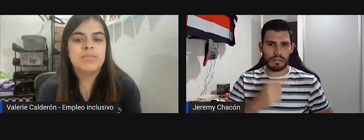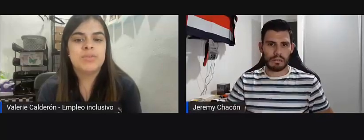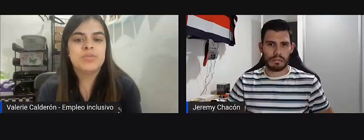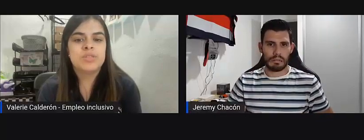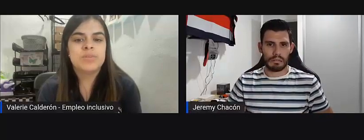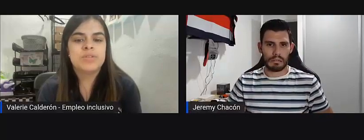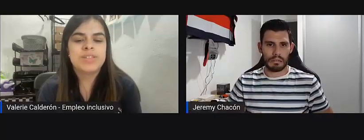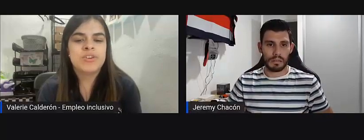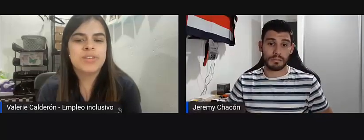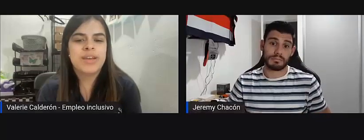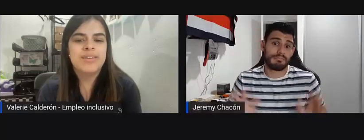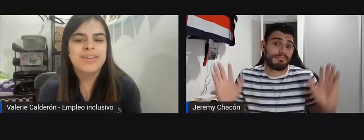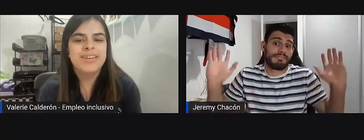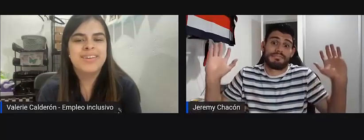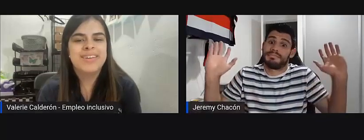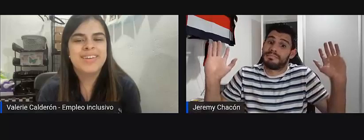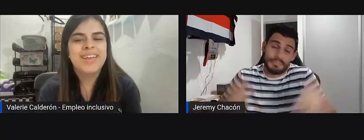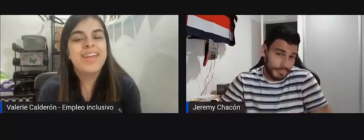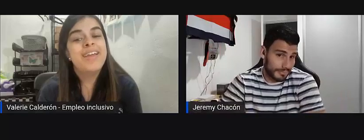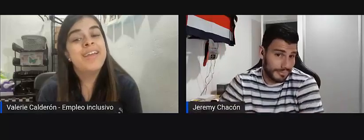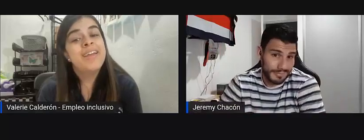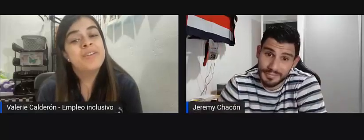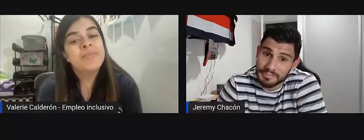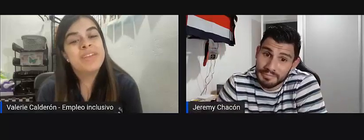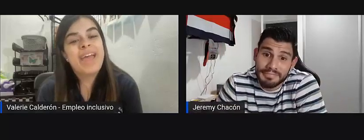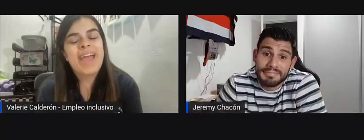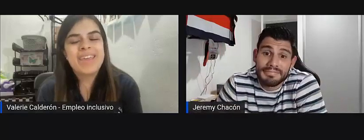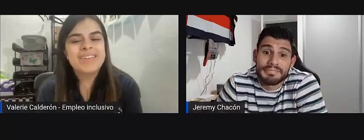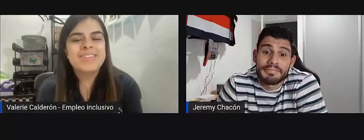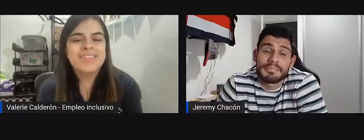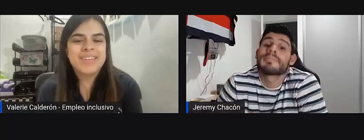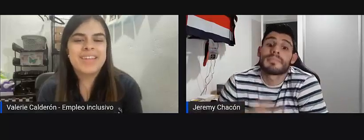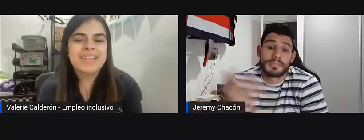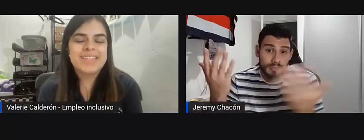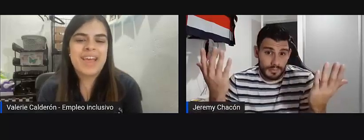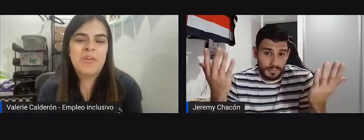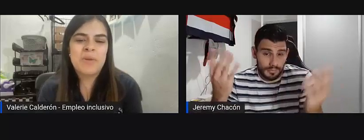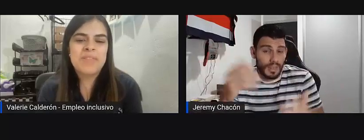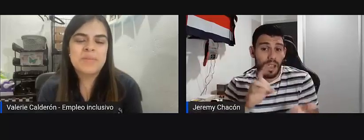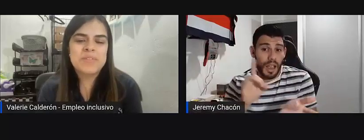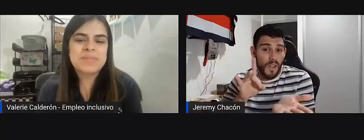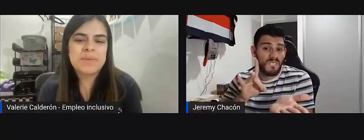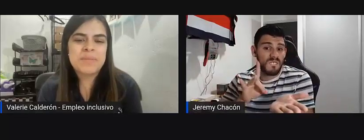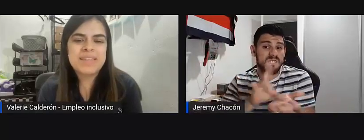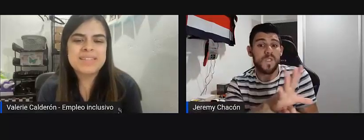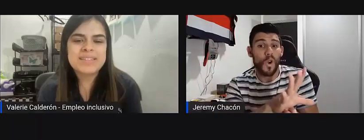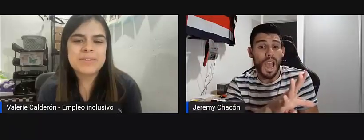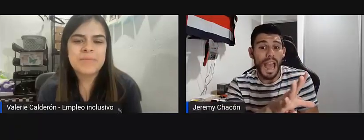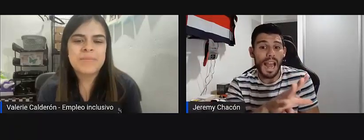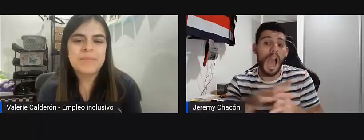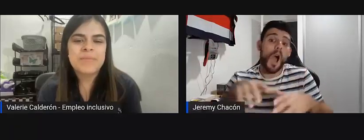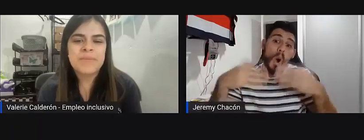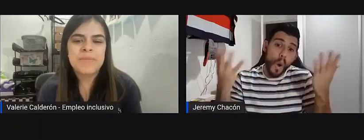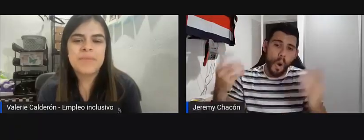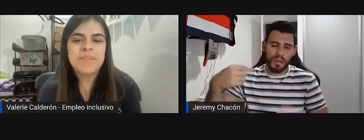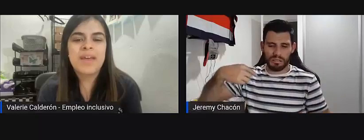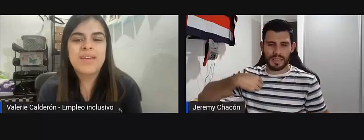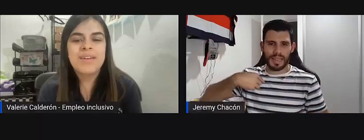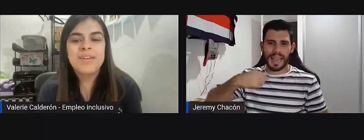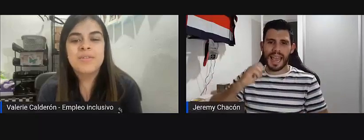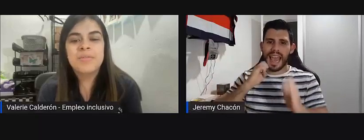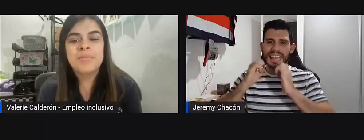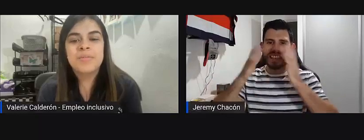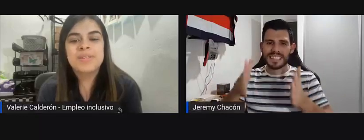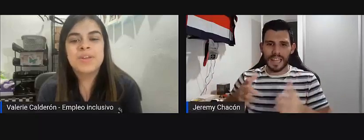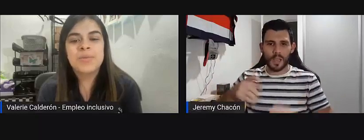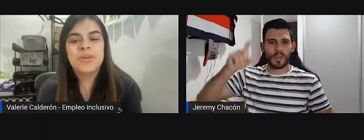cruces personas sordas verdad Ahí es donde se dan cuenta muchísimas veces verdad puede ser